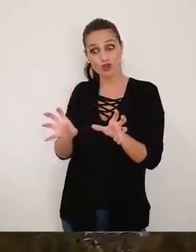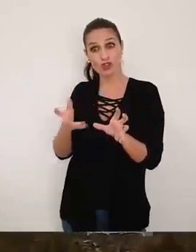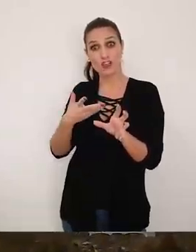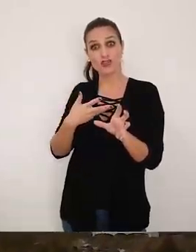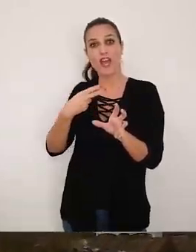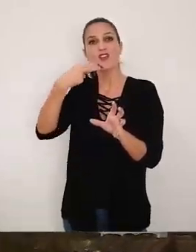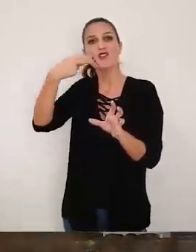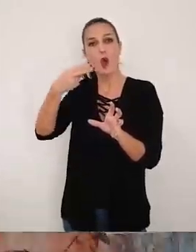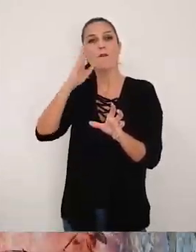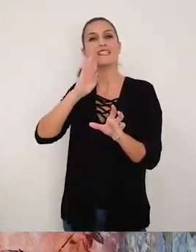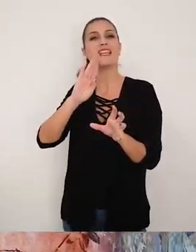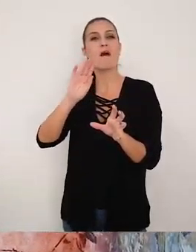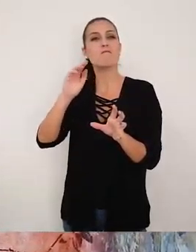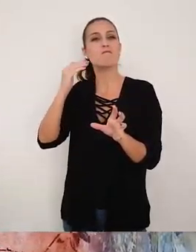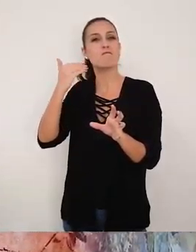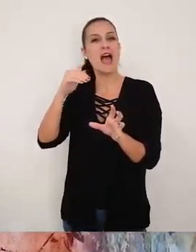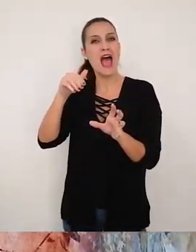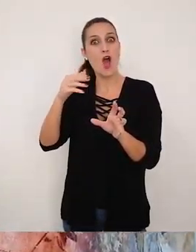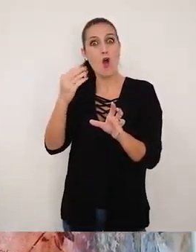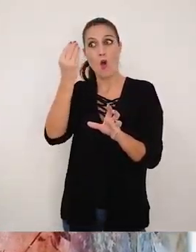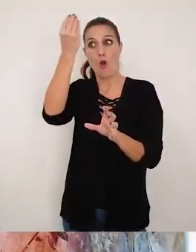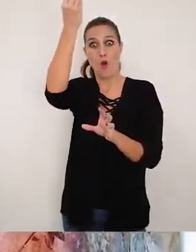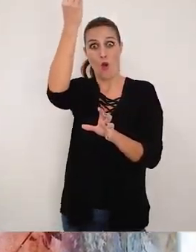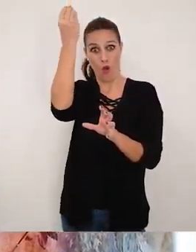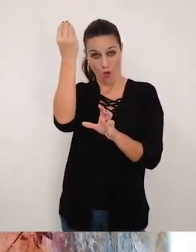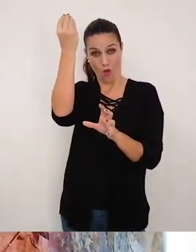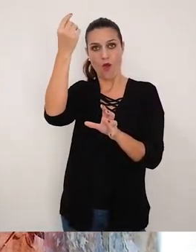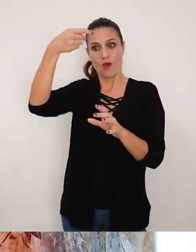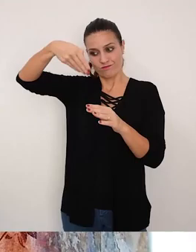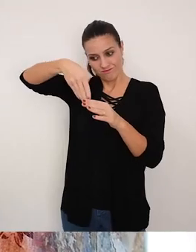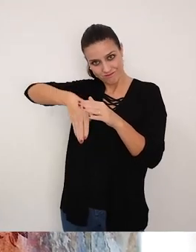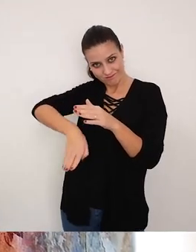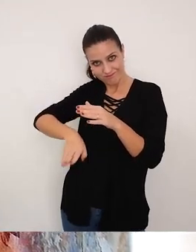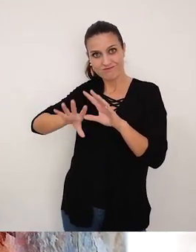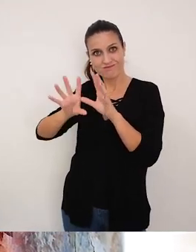menhir, l’apertura ipogea mostra un affresco di San Paolo: santo tutelare invocato contro